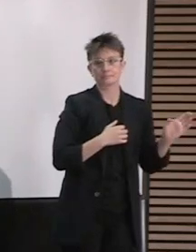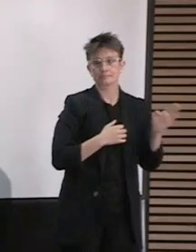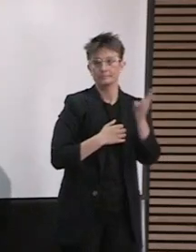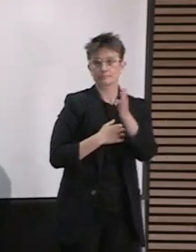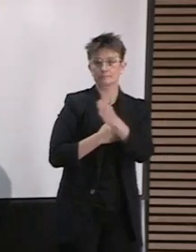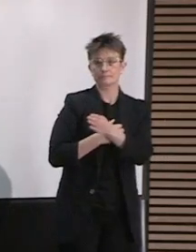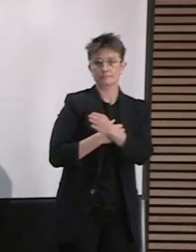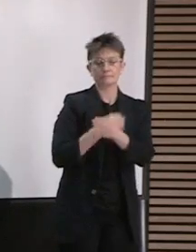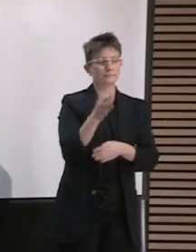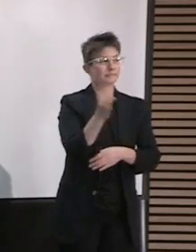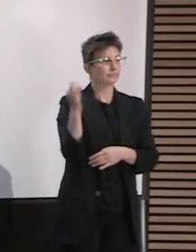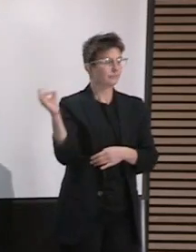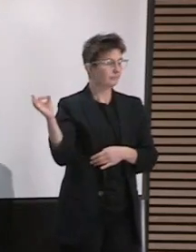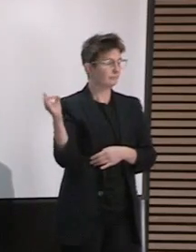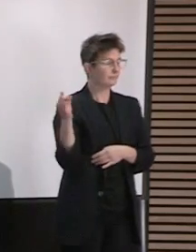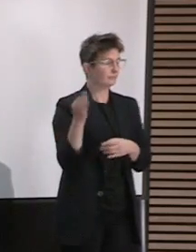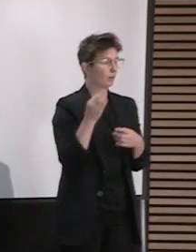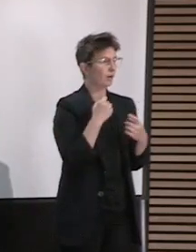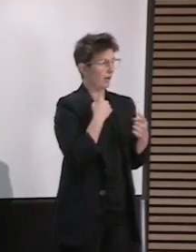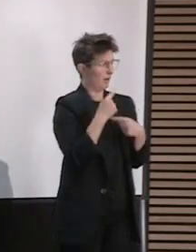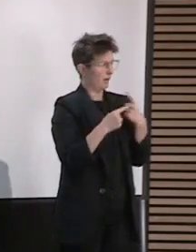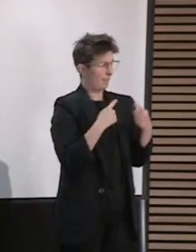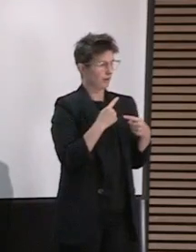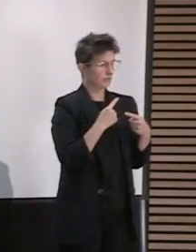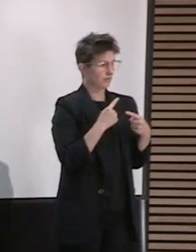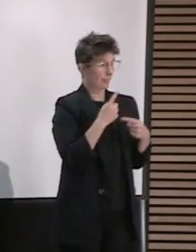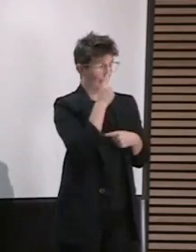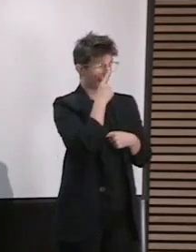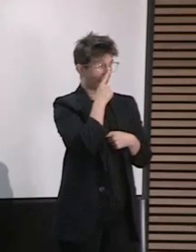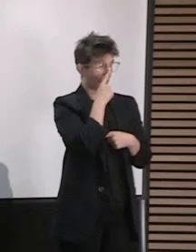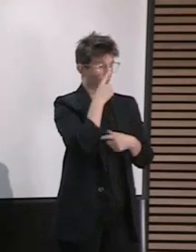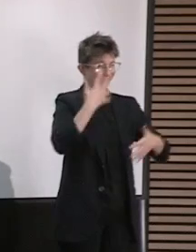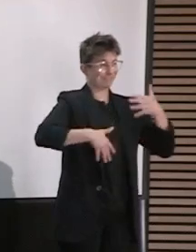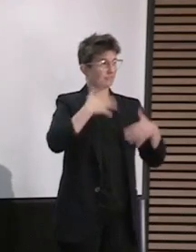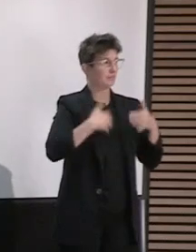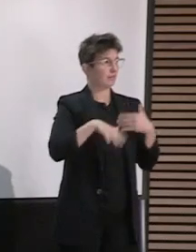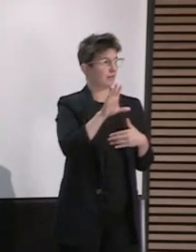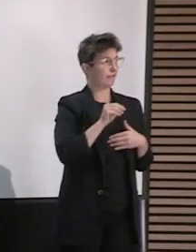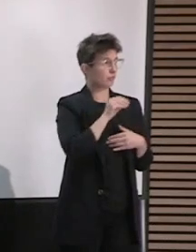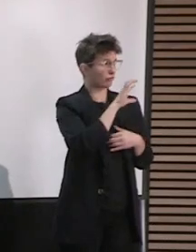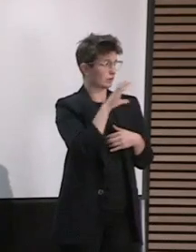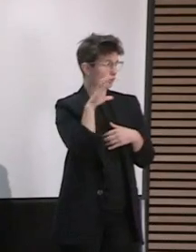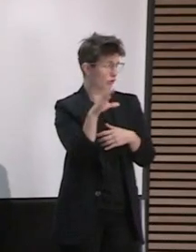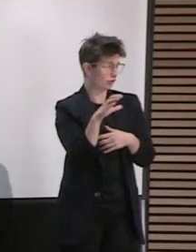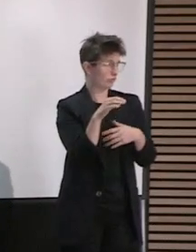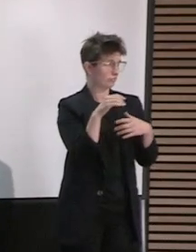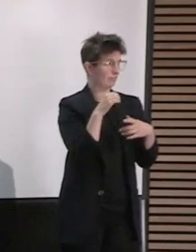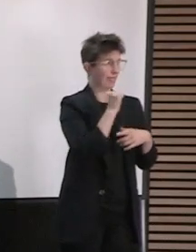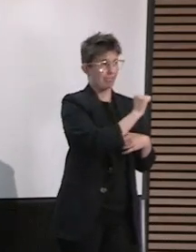me o ratau whanau, kia taea ki te matau ki ta ratou e hiahia ana.